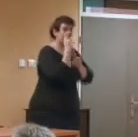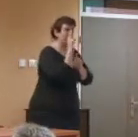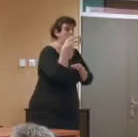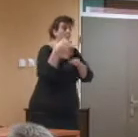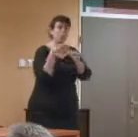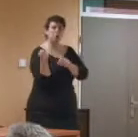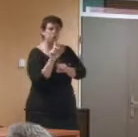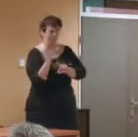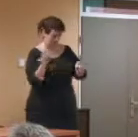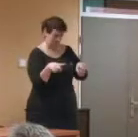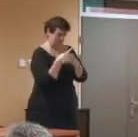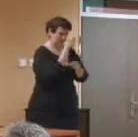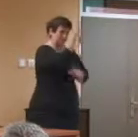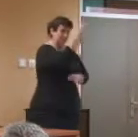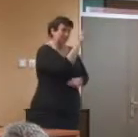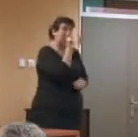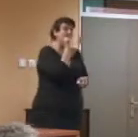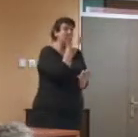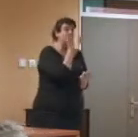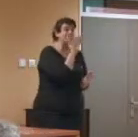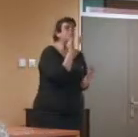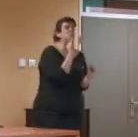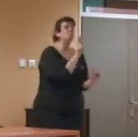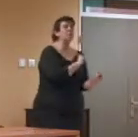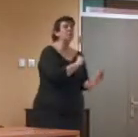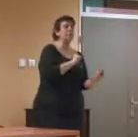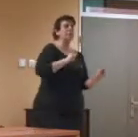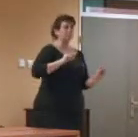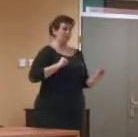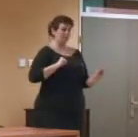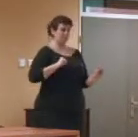delante de la prensa o de la sociedad, si no que están en su intimidad, por eso me parecen muy